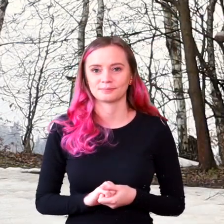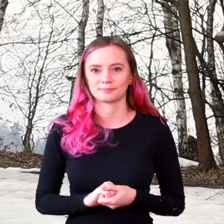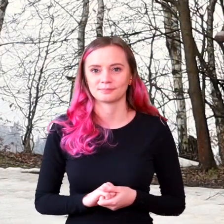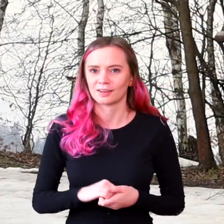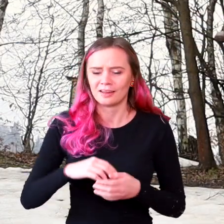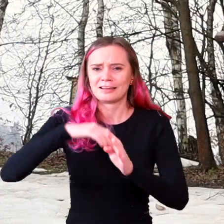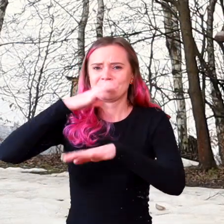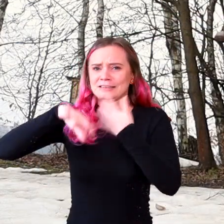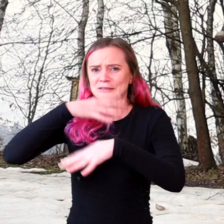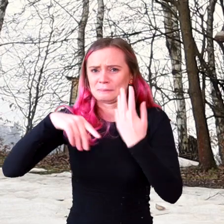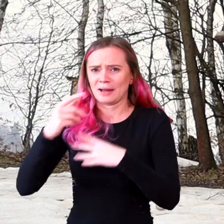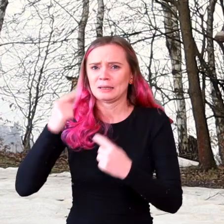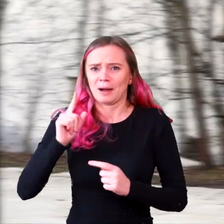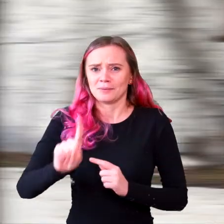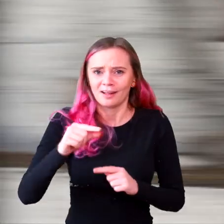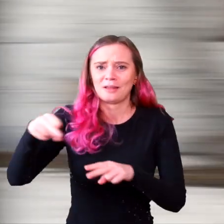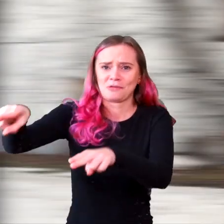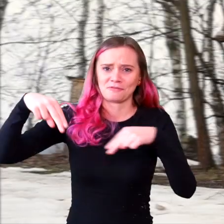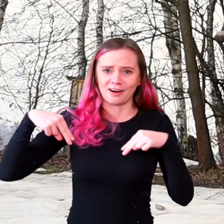Sakra! Musíme to udělat znova :D Ty jsi fakt šel zpátky...:D